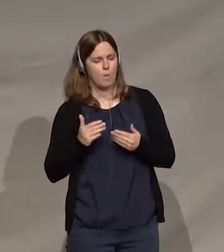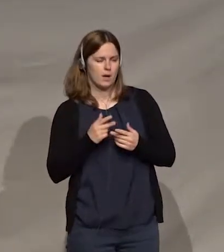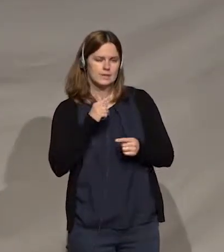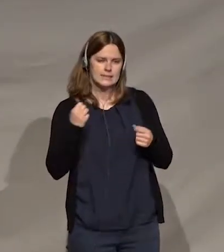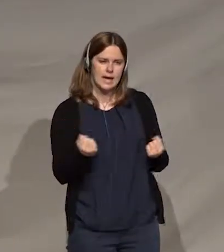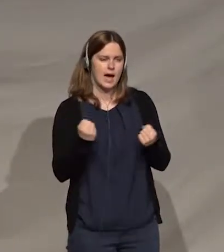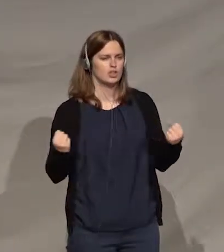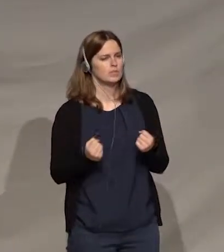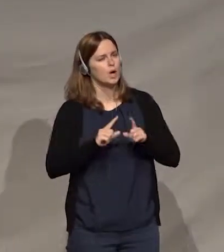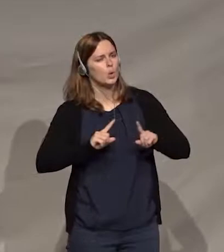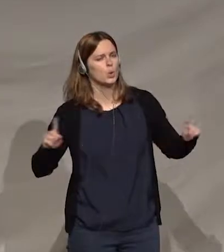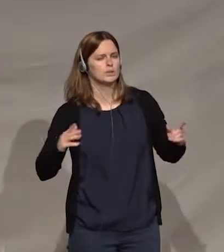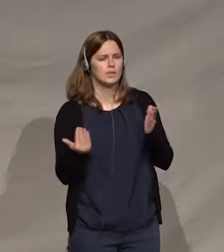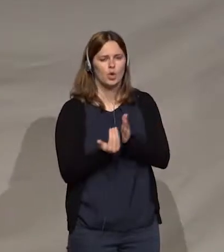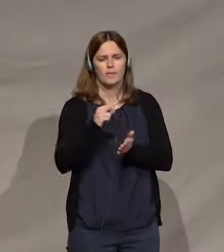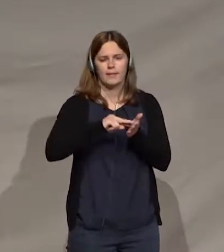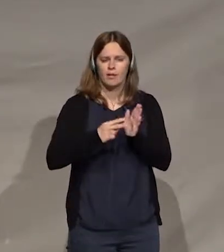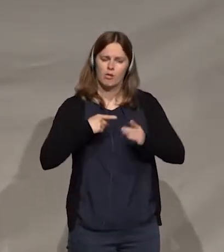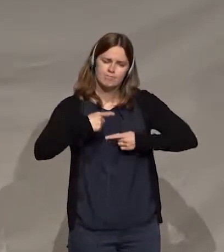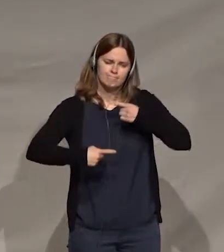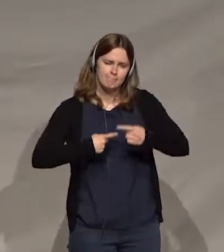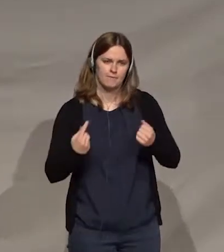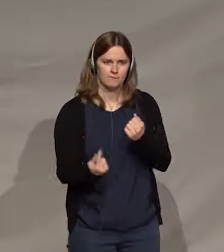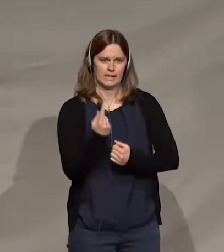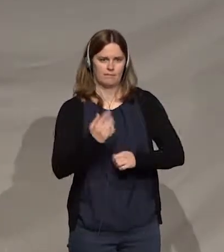Hlavně proto, že jsme tu máme tříletý projekt.